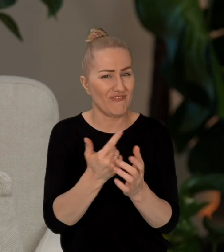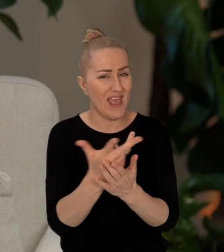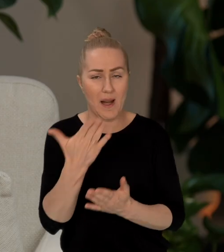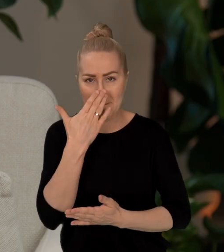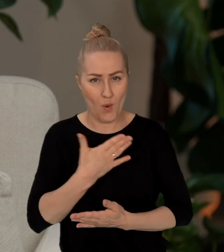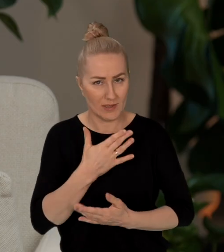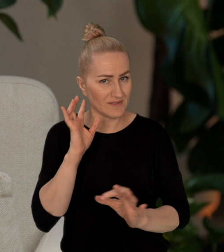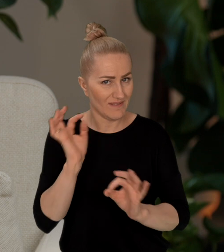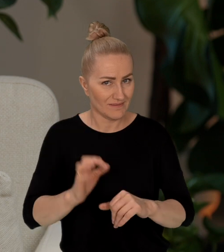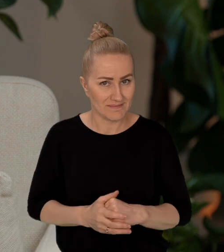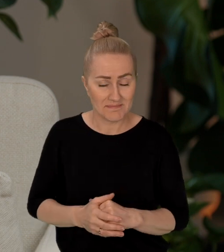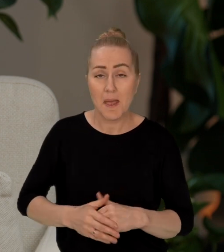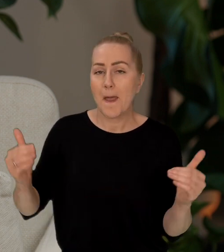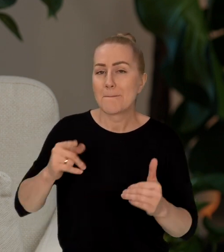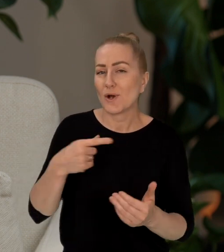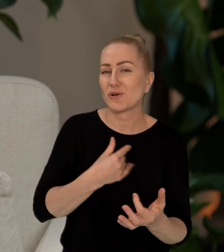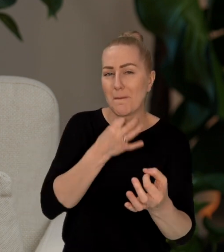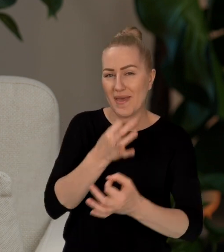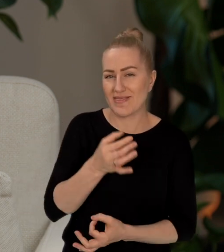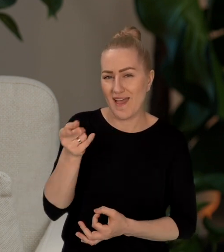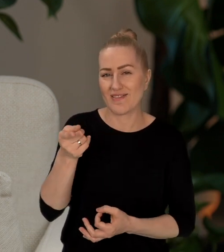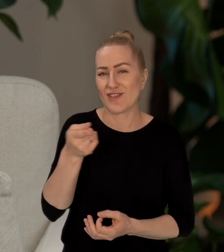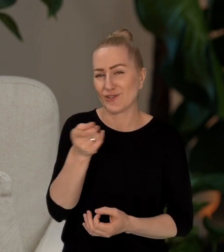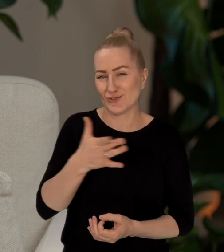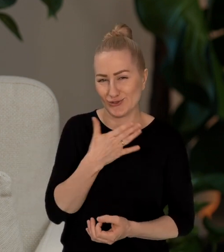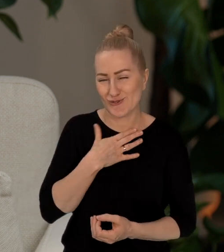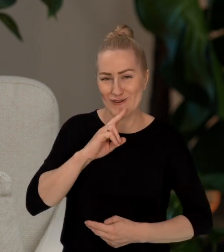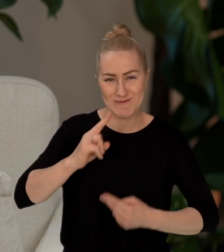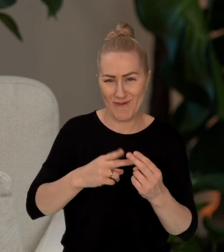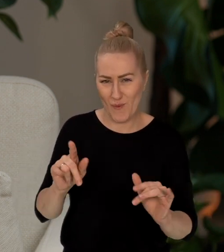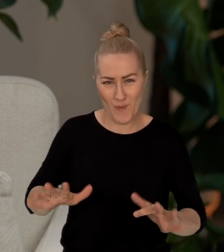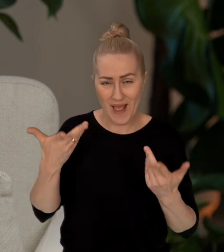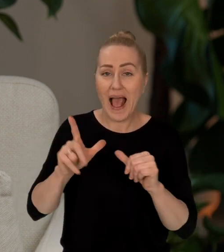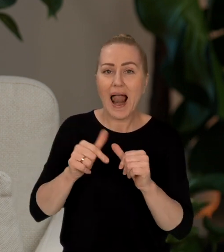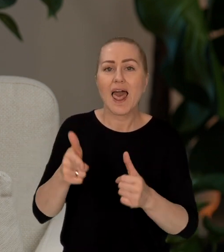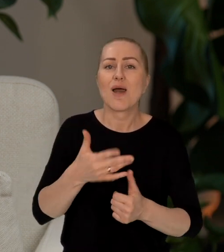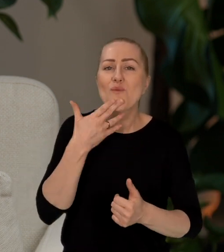Być może to będzie pytanie retoryczne dla Pani, ale tutaj mówimy o zdrowiu, no właśnie nie tylko mamy.